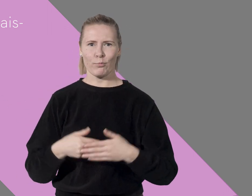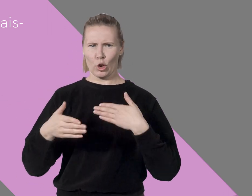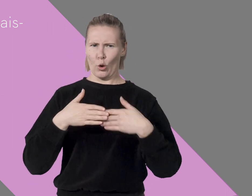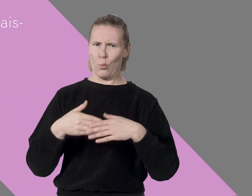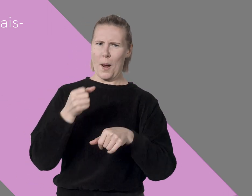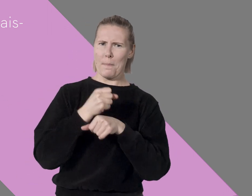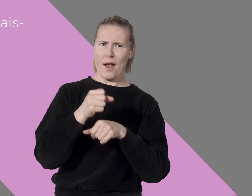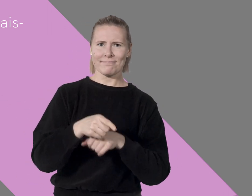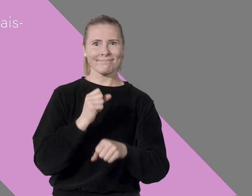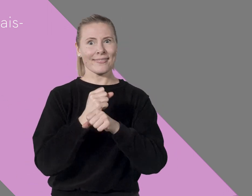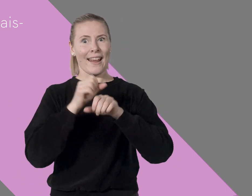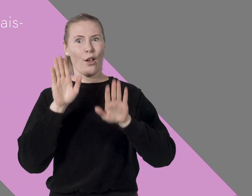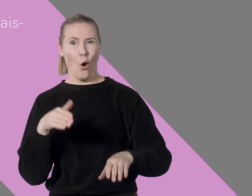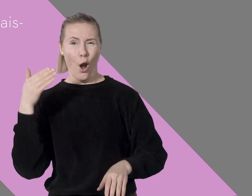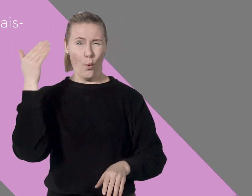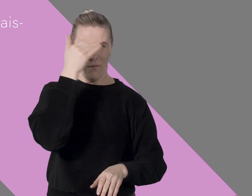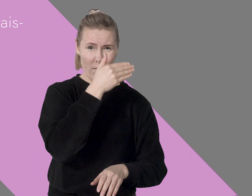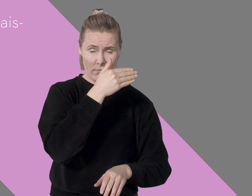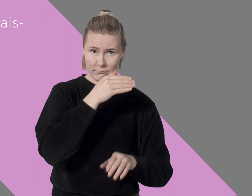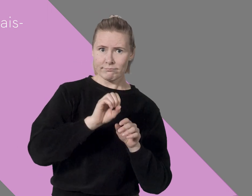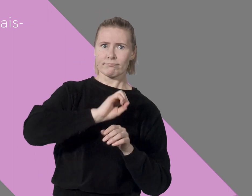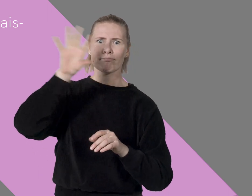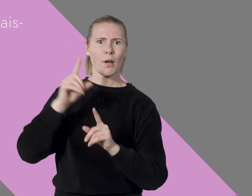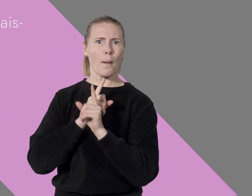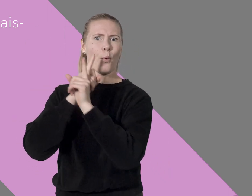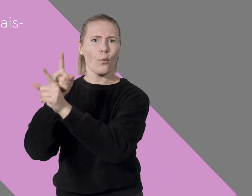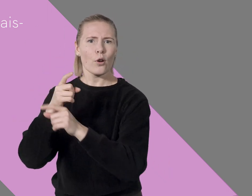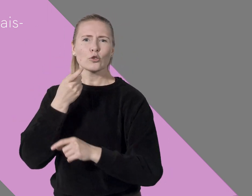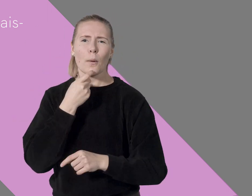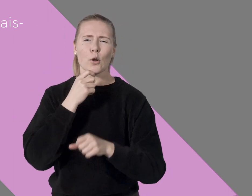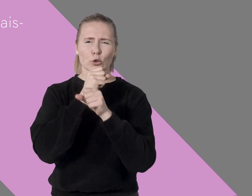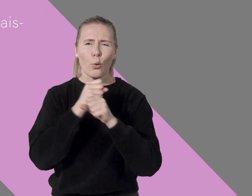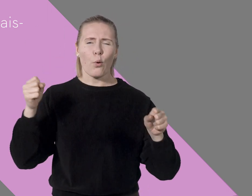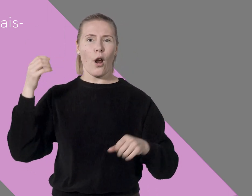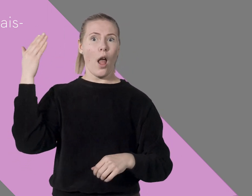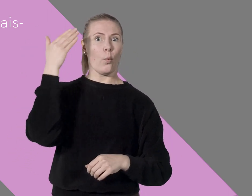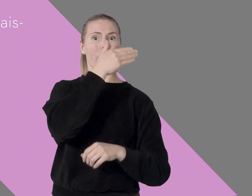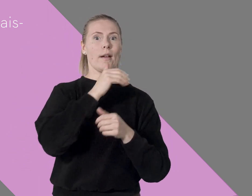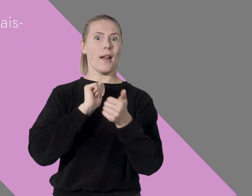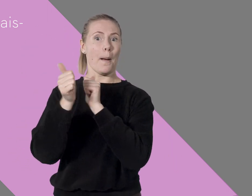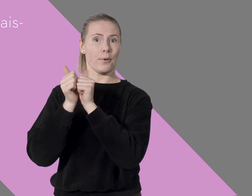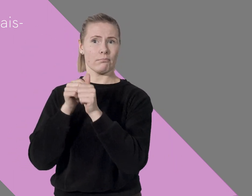Työpajassa tehdyt elokuvat lähtevät mukaan Suomen suurimpaan elokuvakilpailuun, -